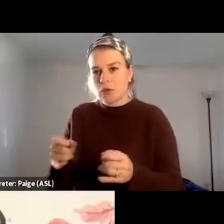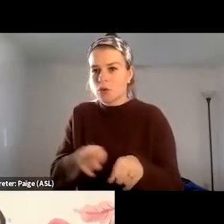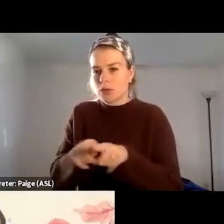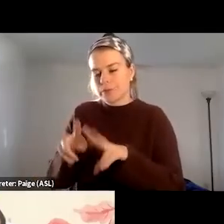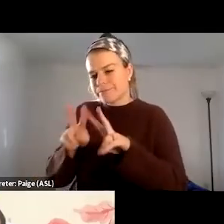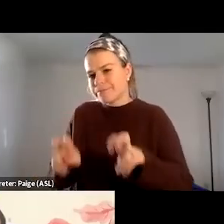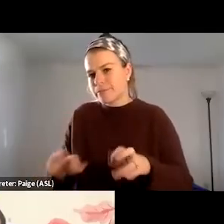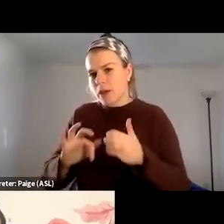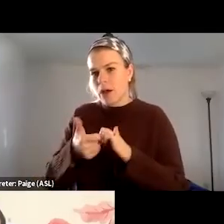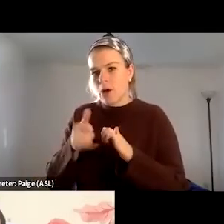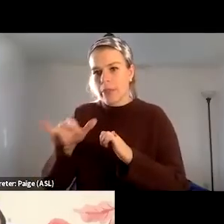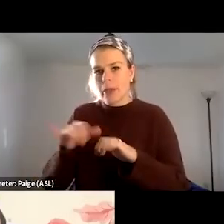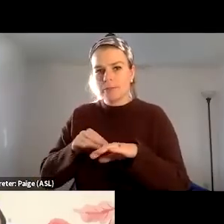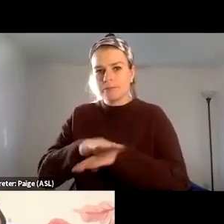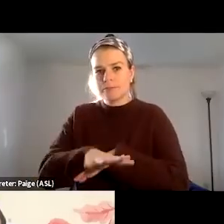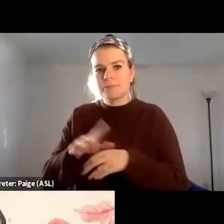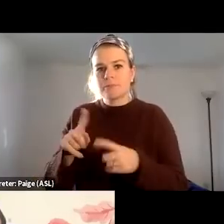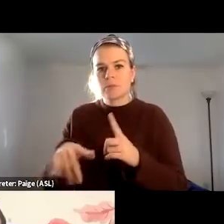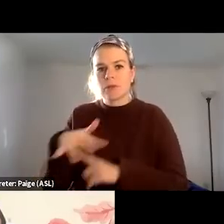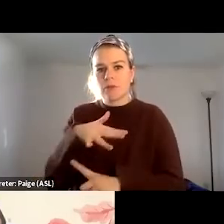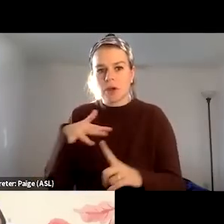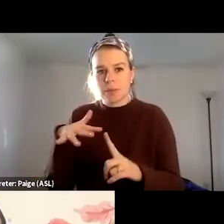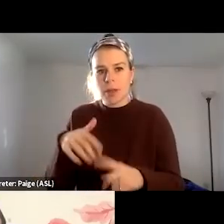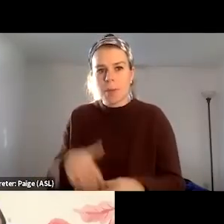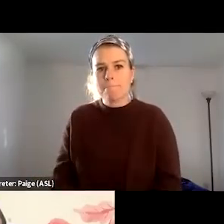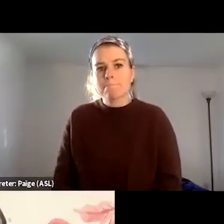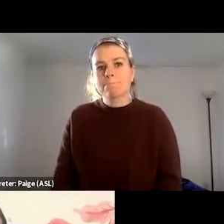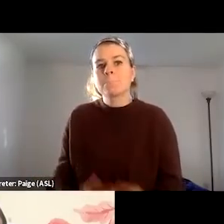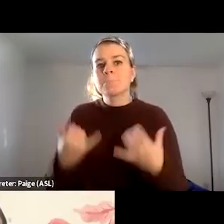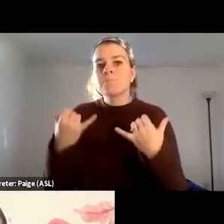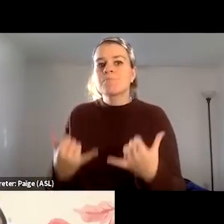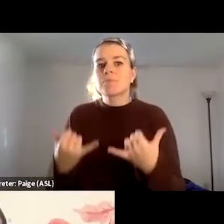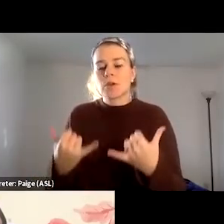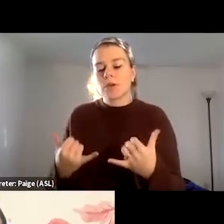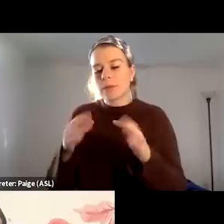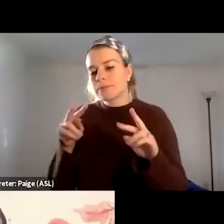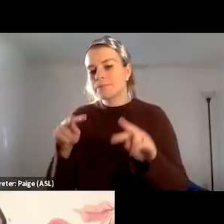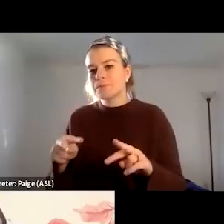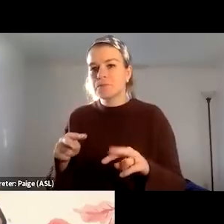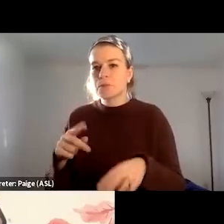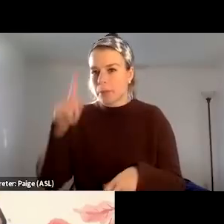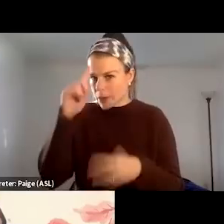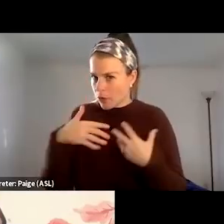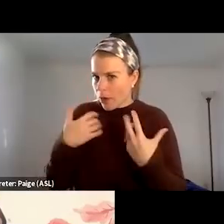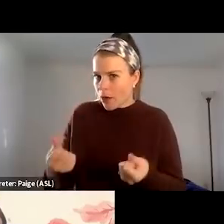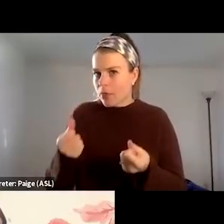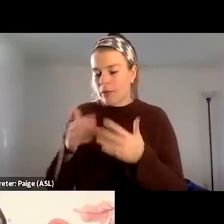con el entorno construido. Actualmente trabaja en el impacto del clima en la salud mental y el papel que la vivienda y el diseño del vecindario